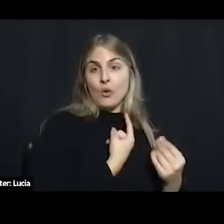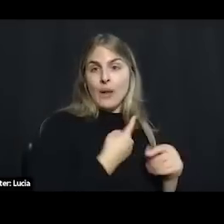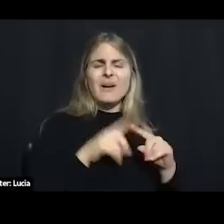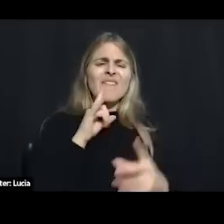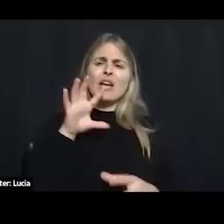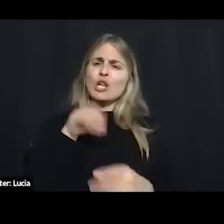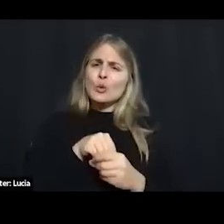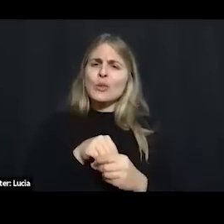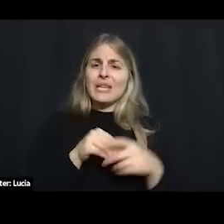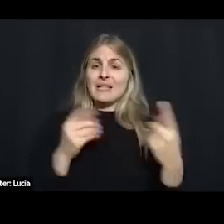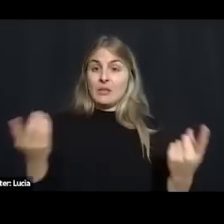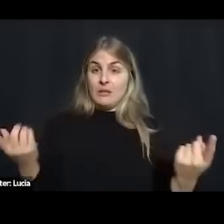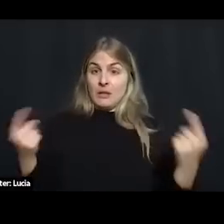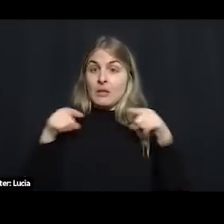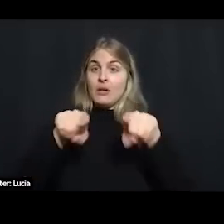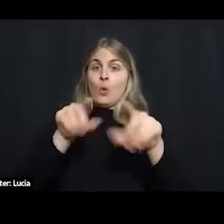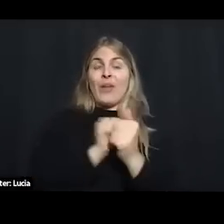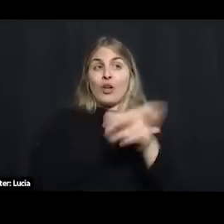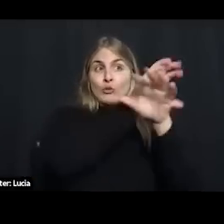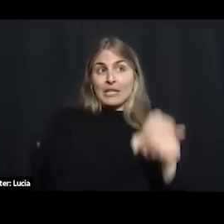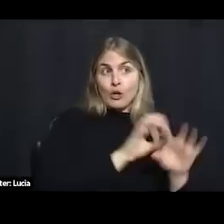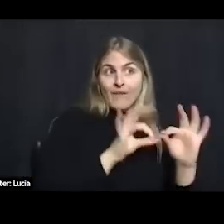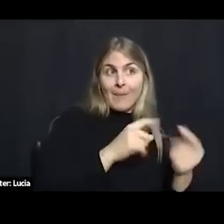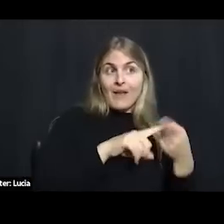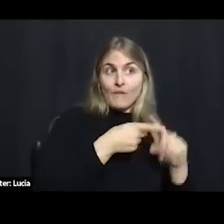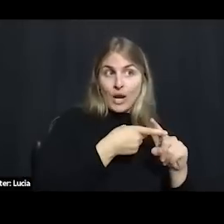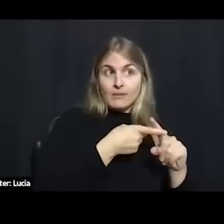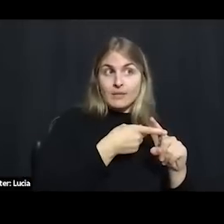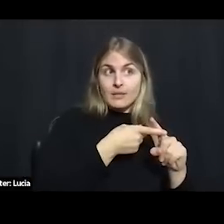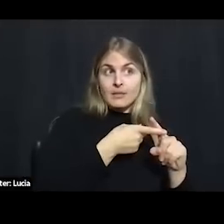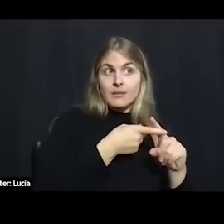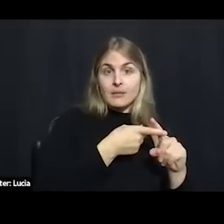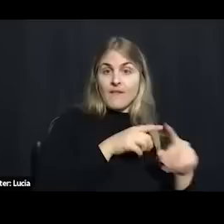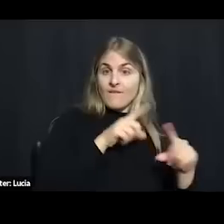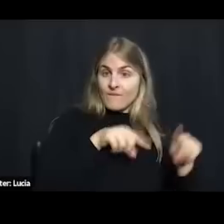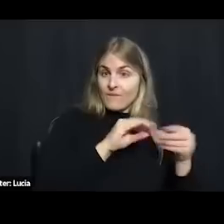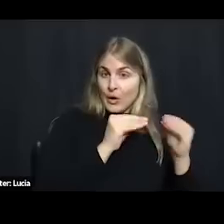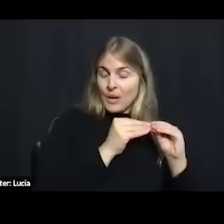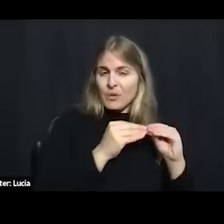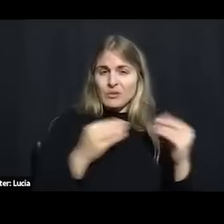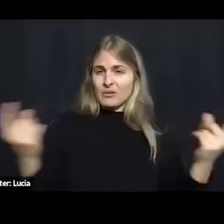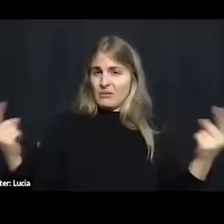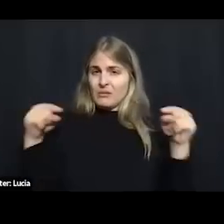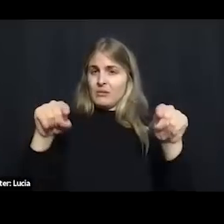junto con las variables de la familia tradicional y de relaciones de amistad, estos sustitutos no compensaron la ausencia